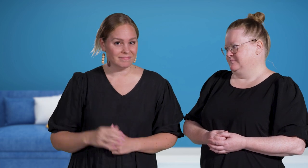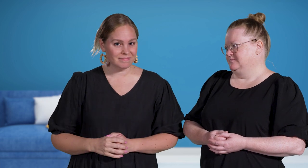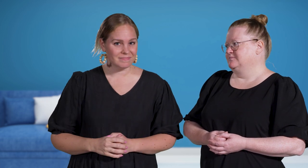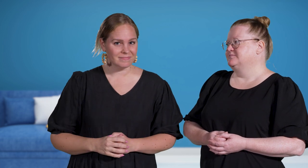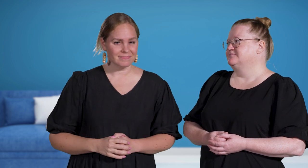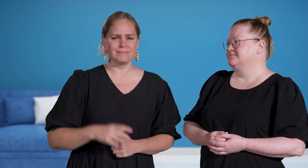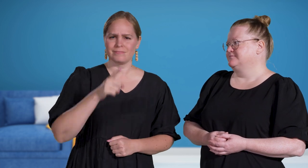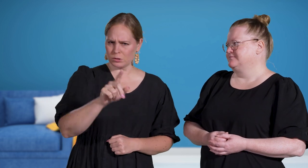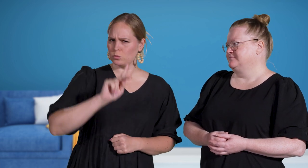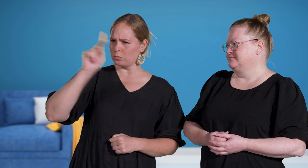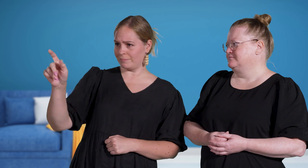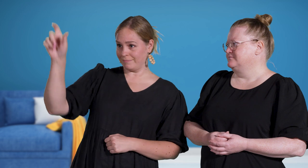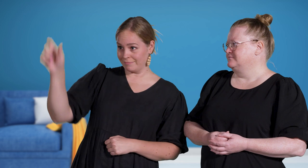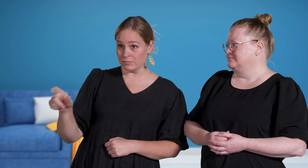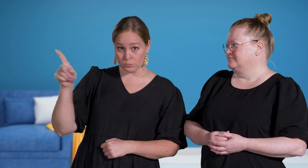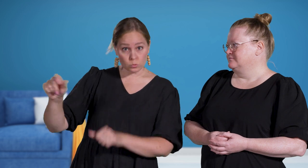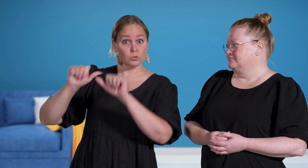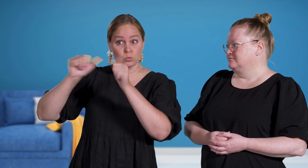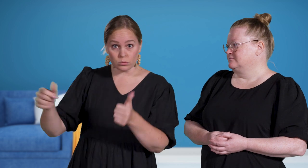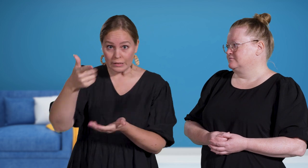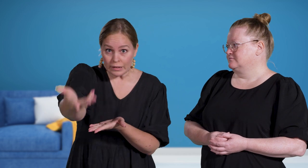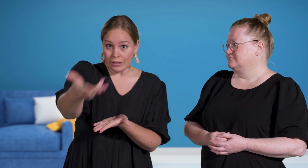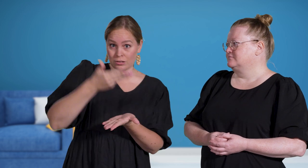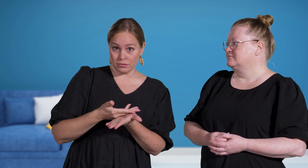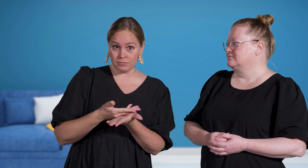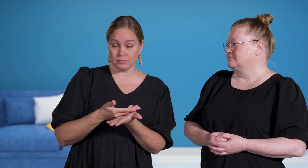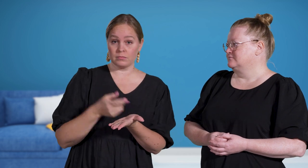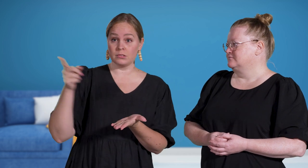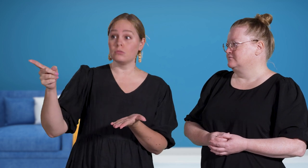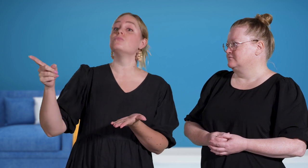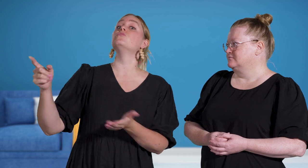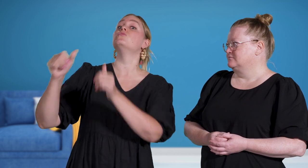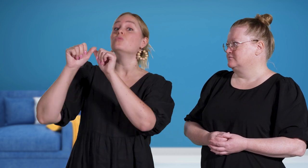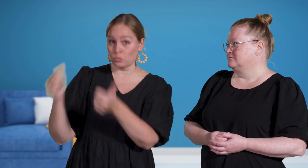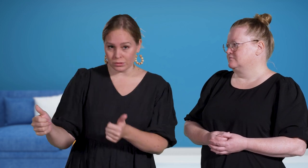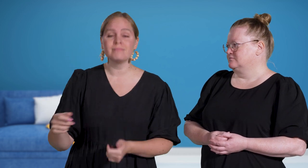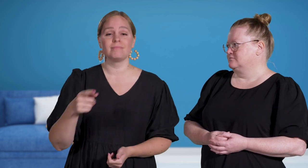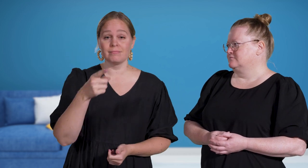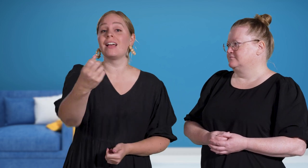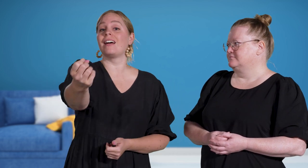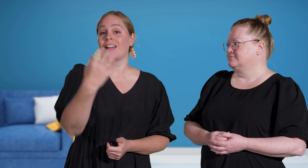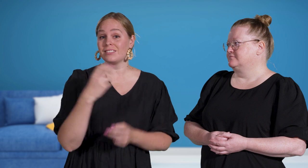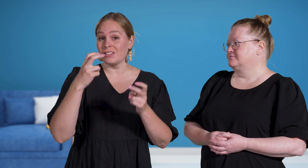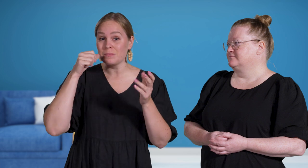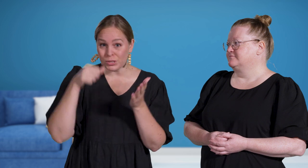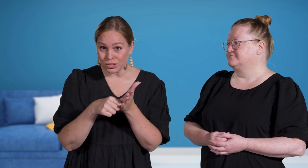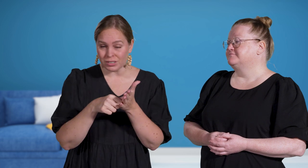Kysythän ehdottamaltasi henkilöltä myös suostumuksen ehdottaa häntä meille.